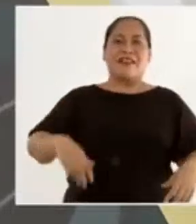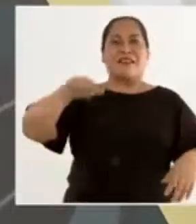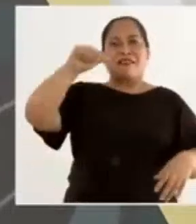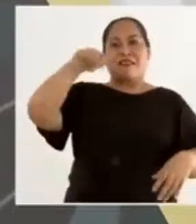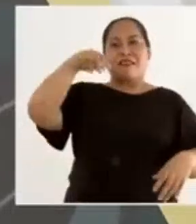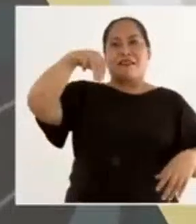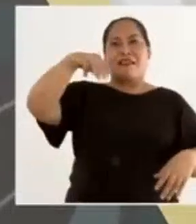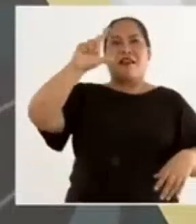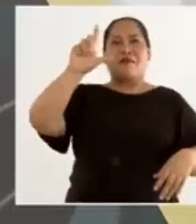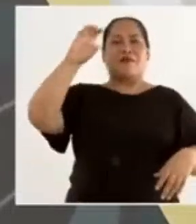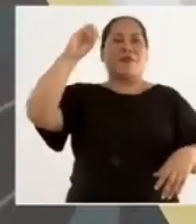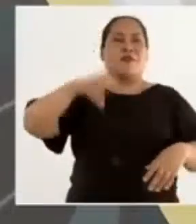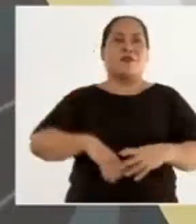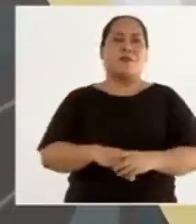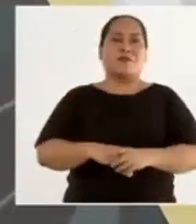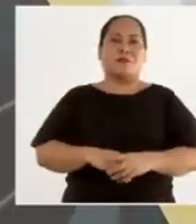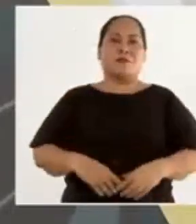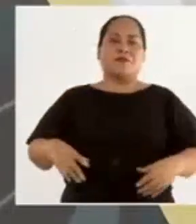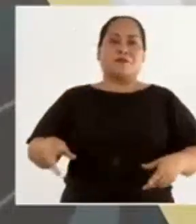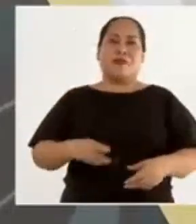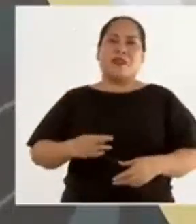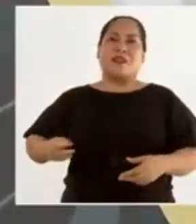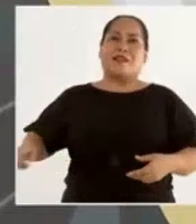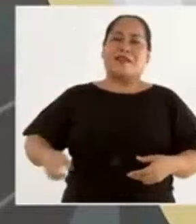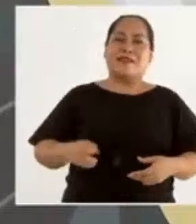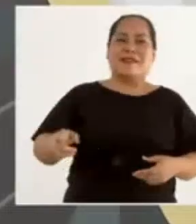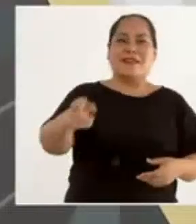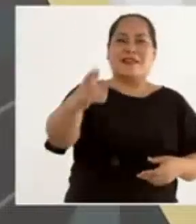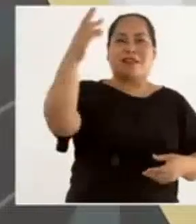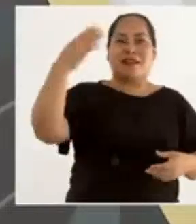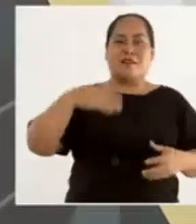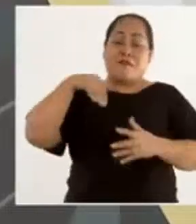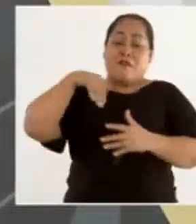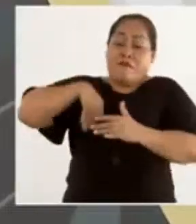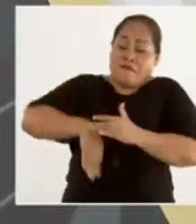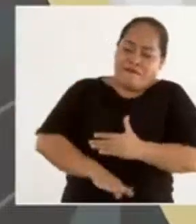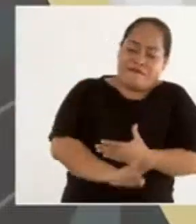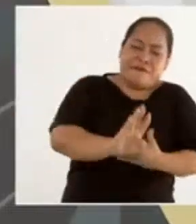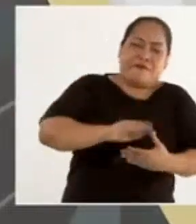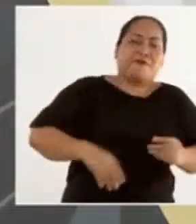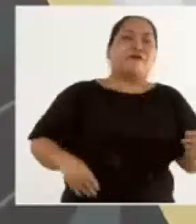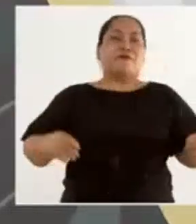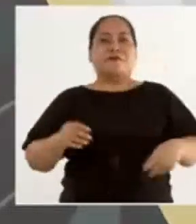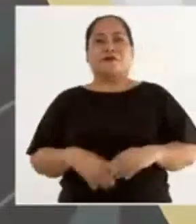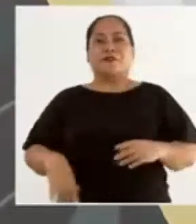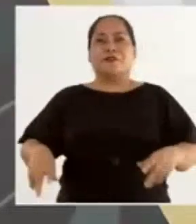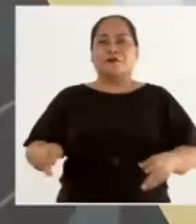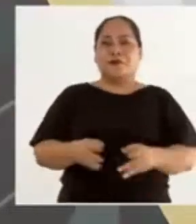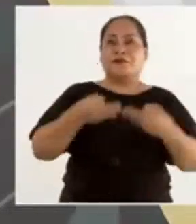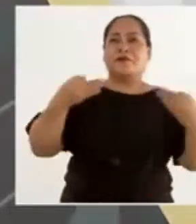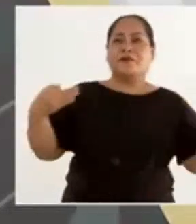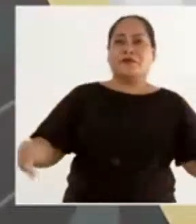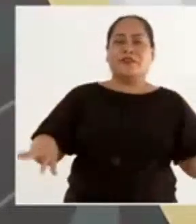cuna de ríos profundos y de lucha social, tierra fértil que ha dado a México grandes movimientos.